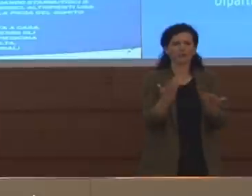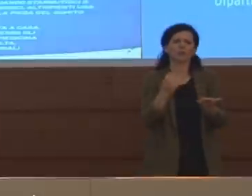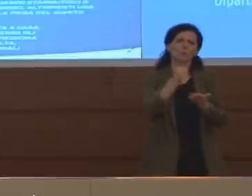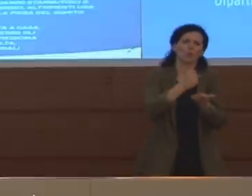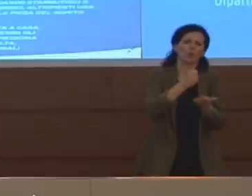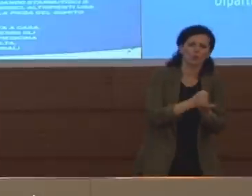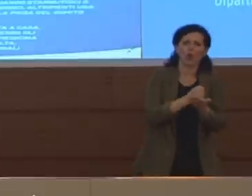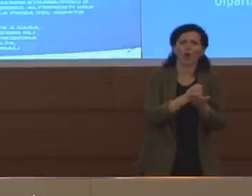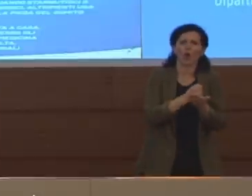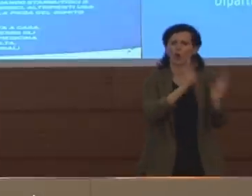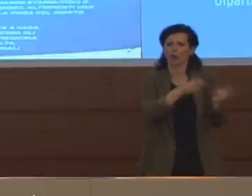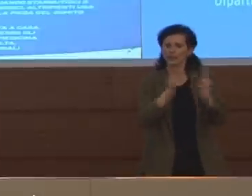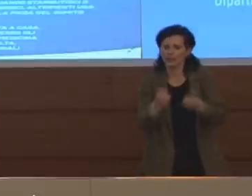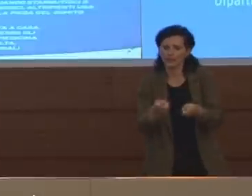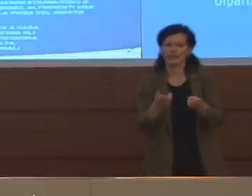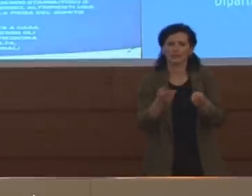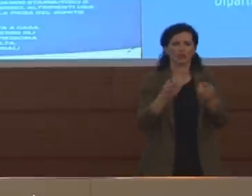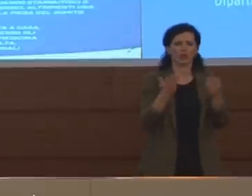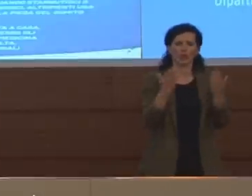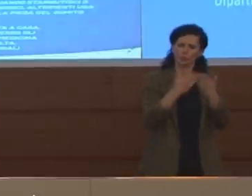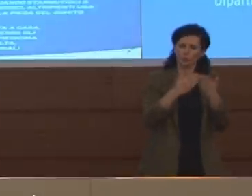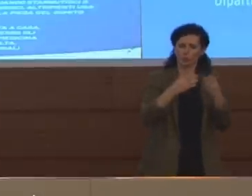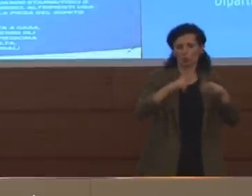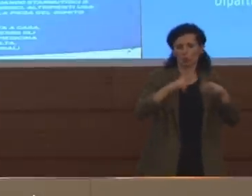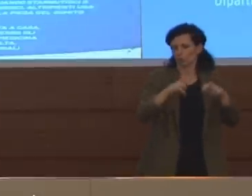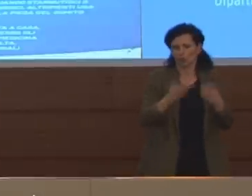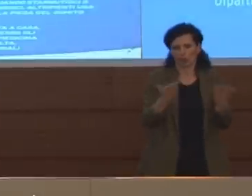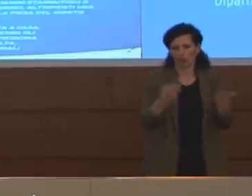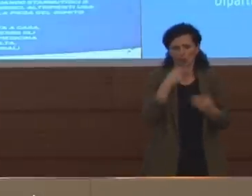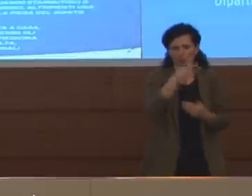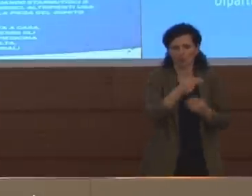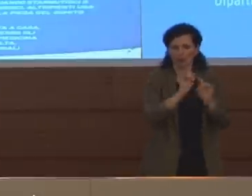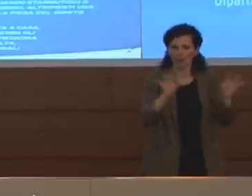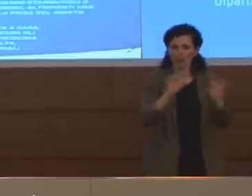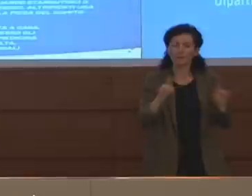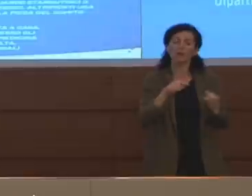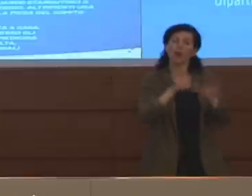come volete, sono già stati avviati. Questo è un